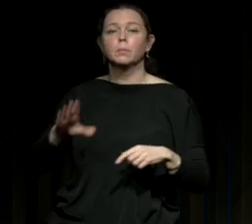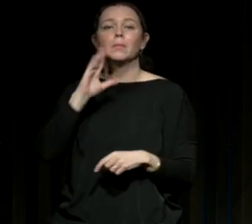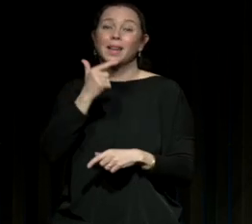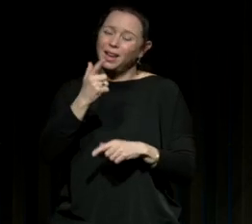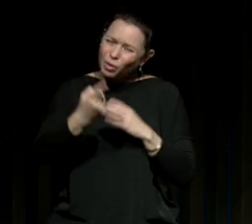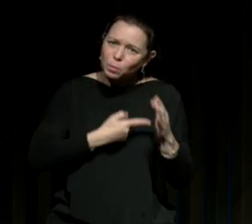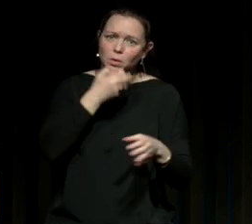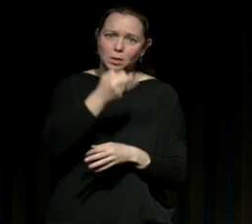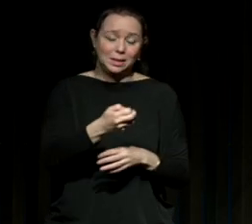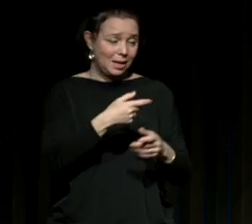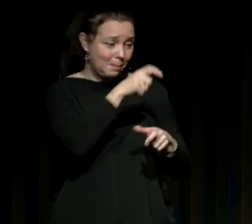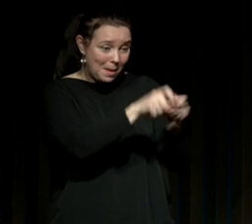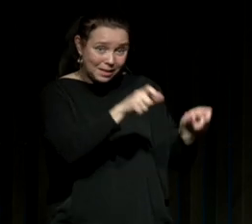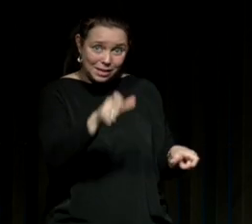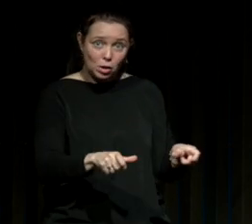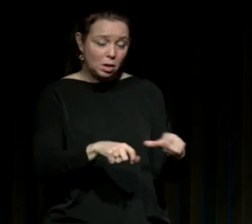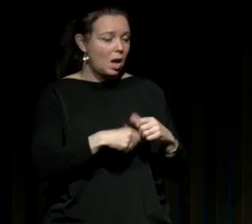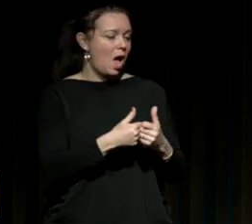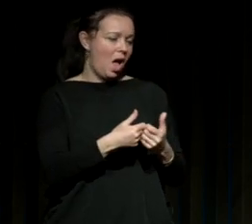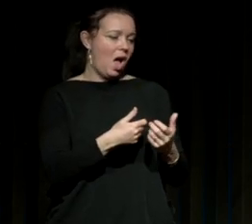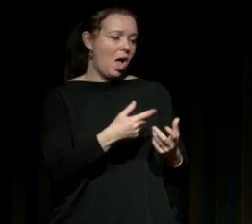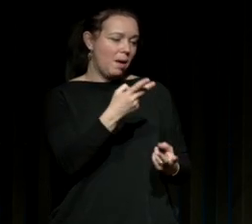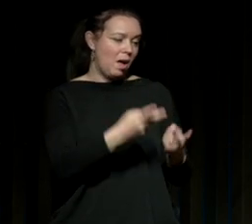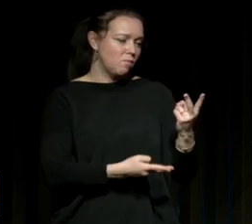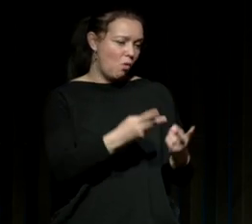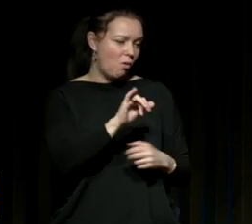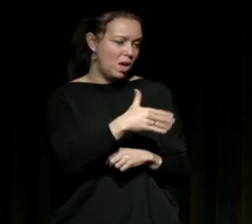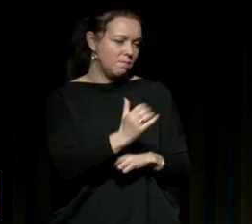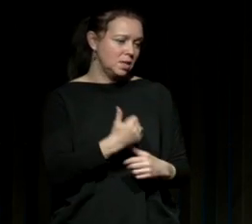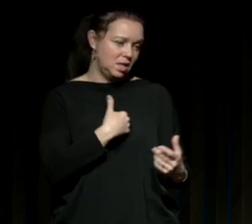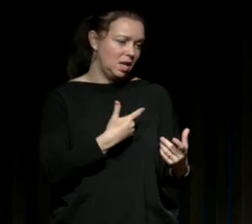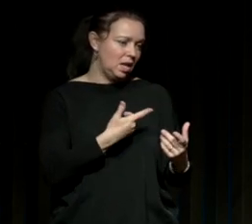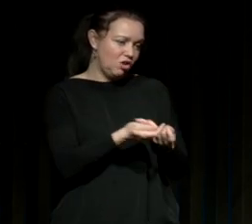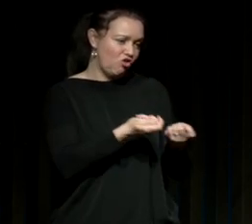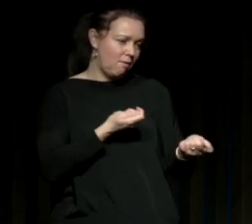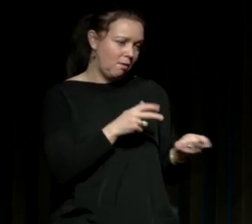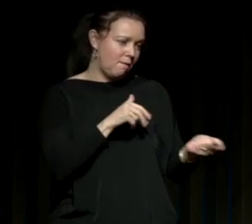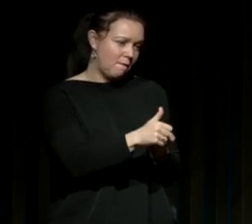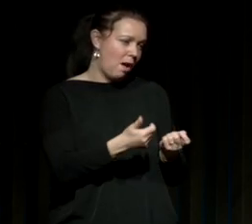sur le fait qu'on ne traite pas un poids on ne traite pas annie mc et c'est important de voix